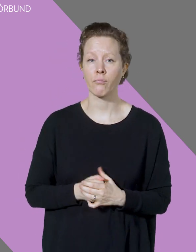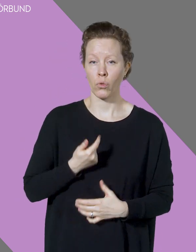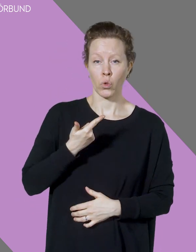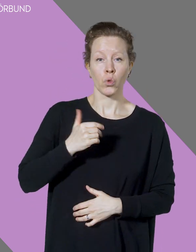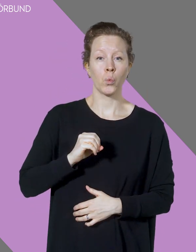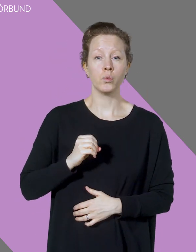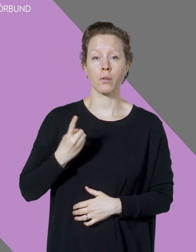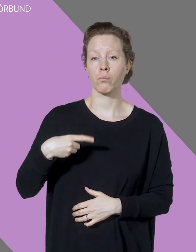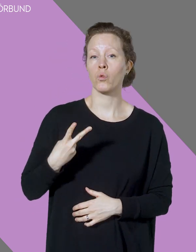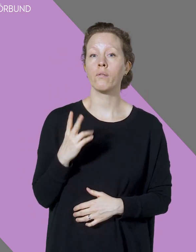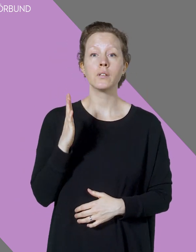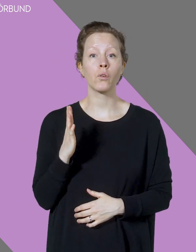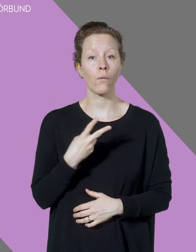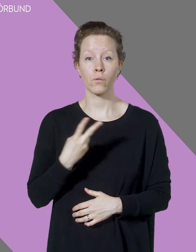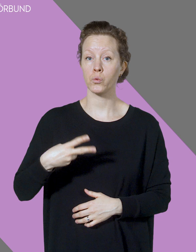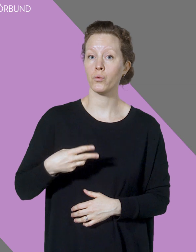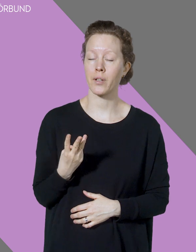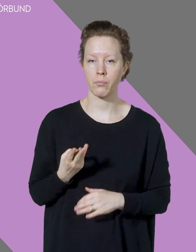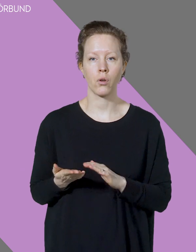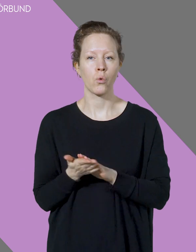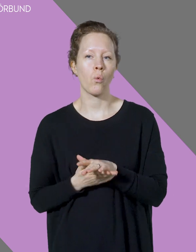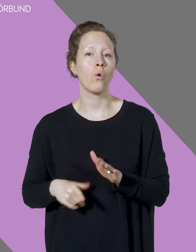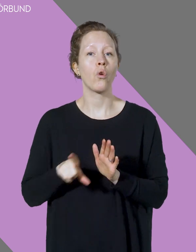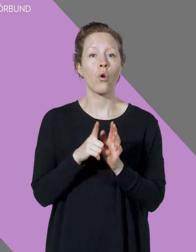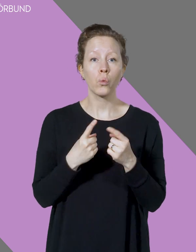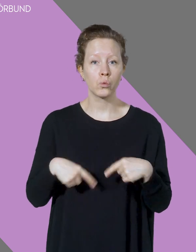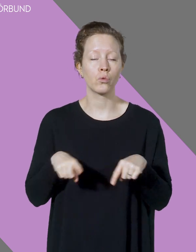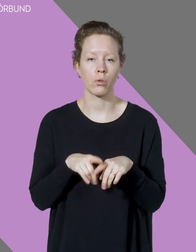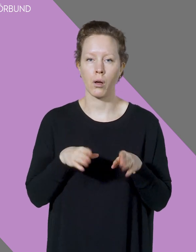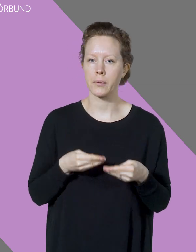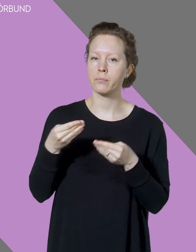Grundlagsutskottet gav sitt utlåtande om regeringens förslag -